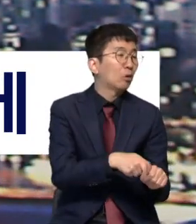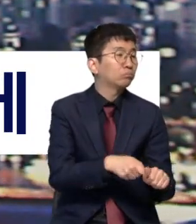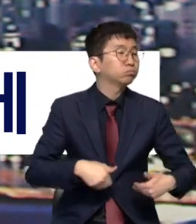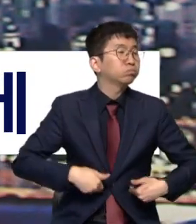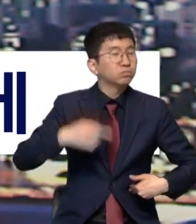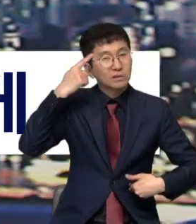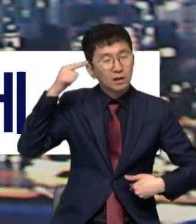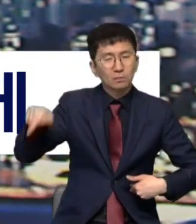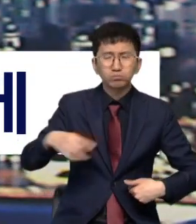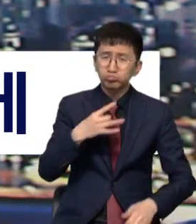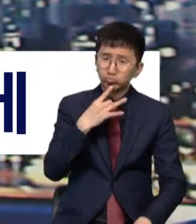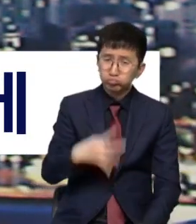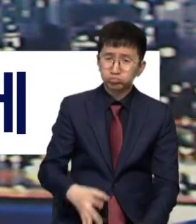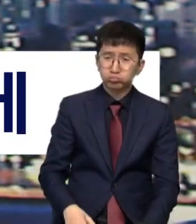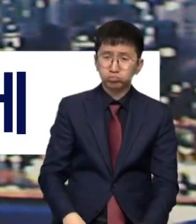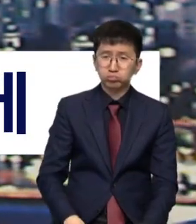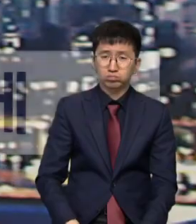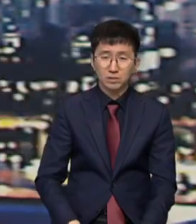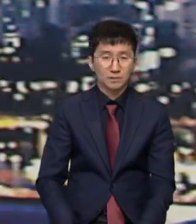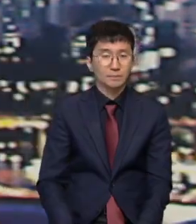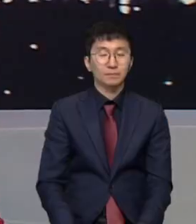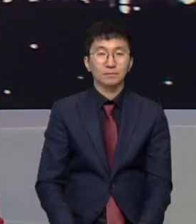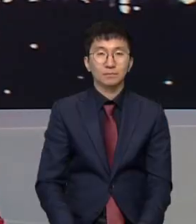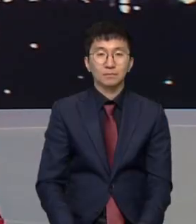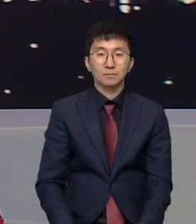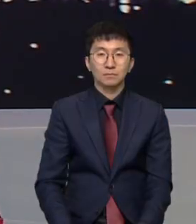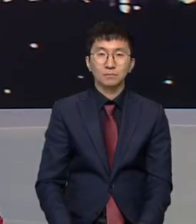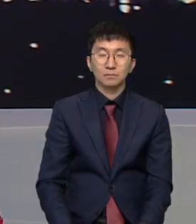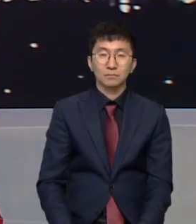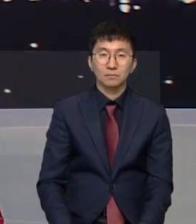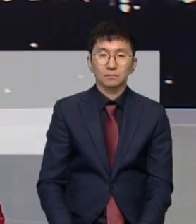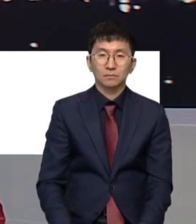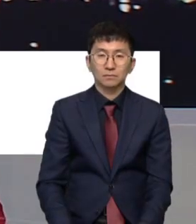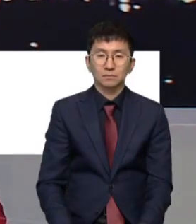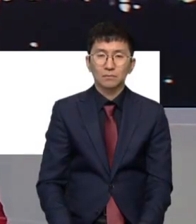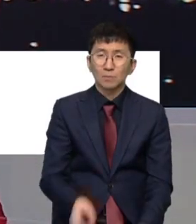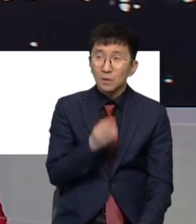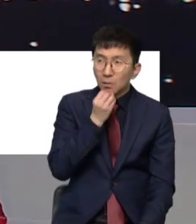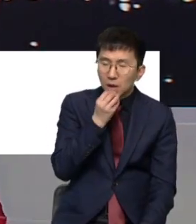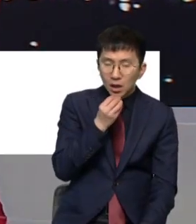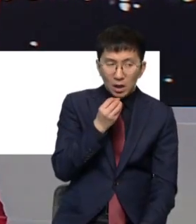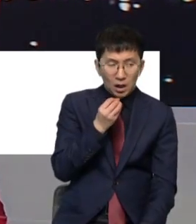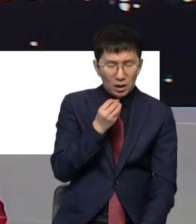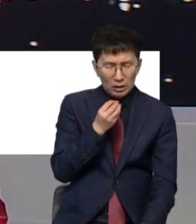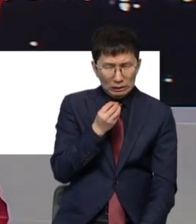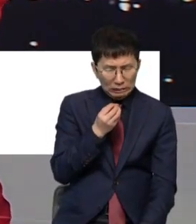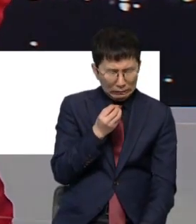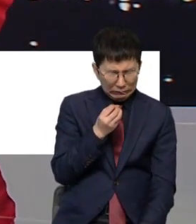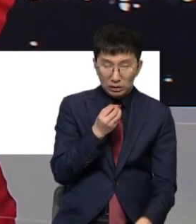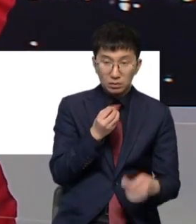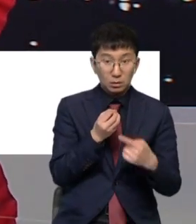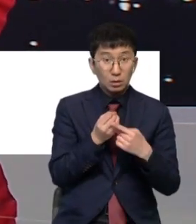중요성보다는 범행 선상에 있으니 처벌을 받아야 한다는 그런 법리적인 판단에 더 방점을 찍은 것으로 보입니다. (앵커) 그러면 제보가 활발히 이루어지려면 이들을 보호할 규정이